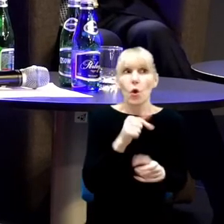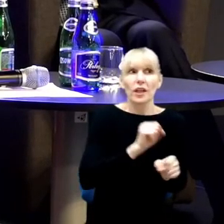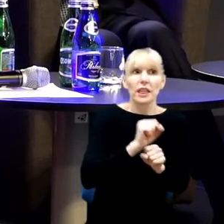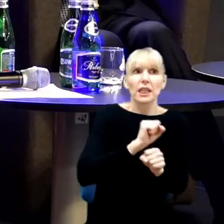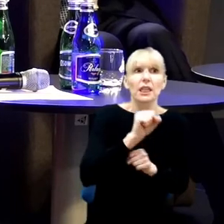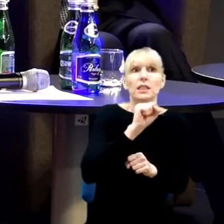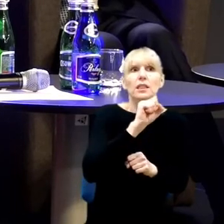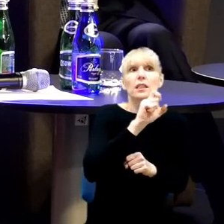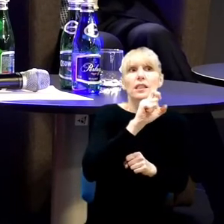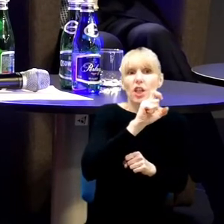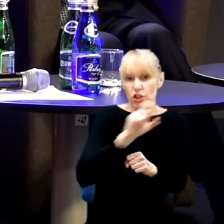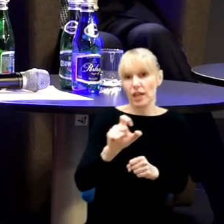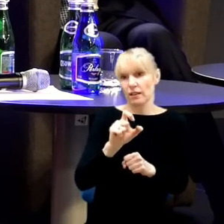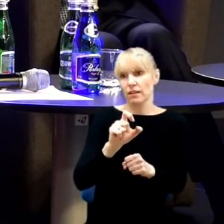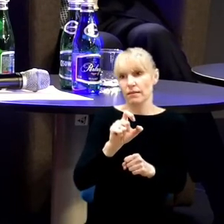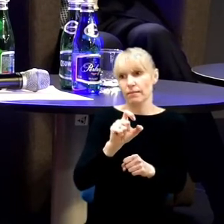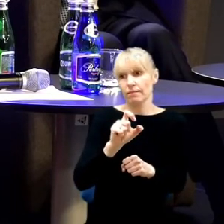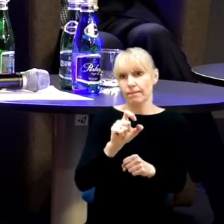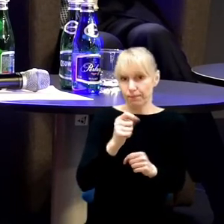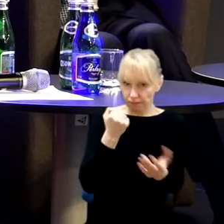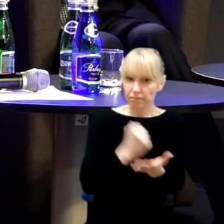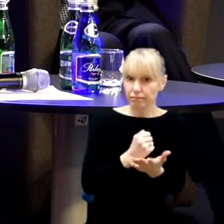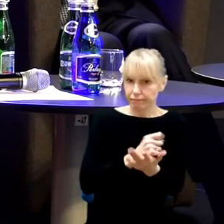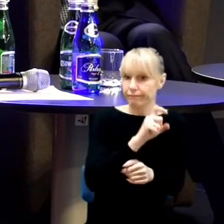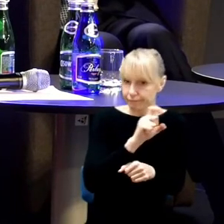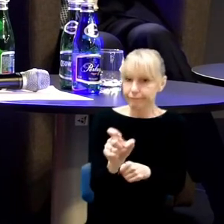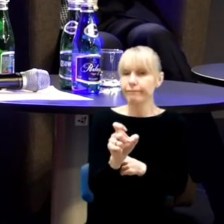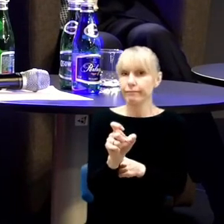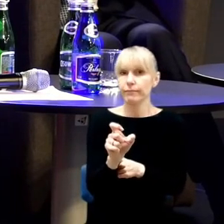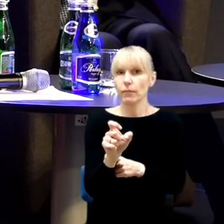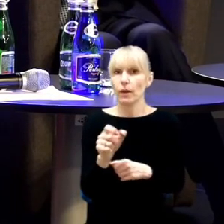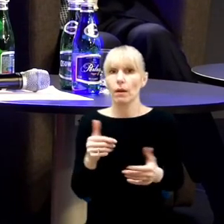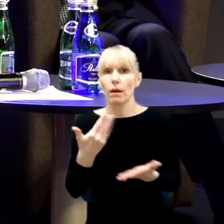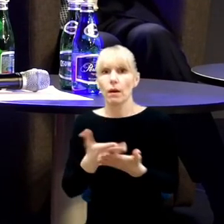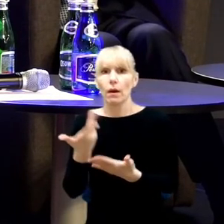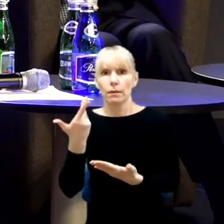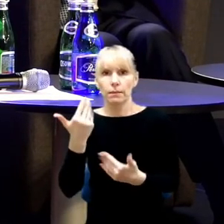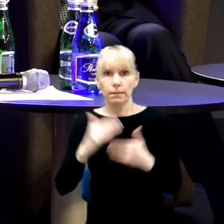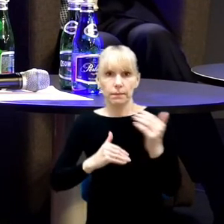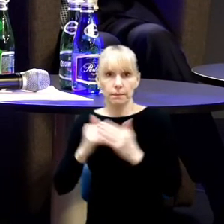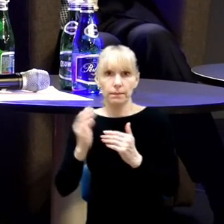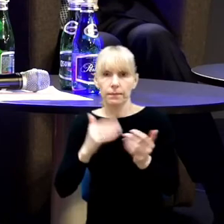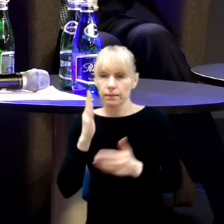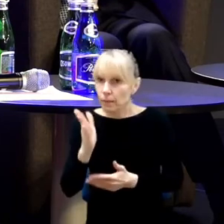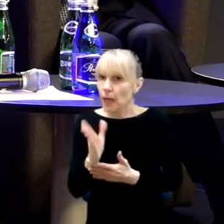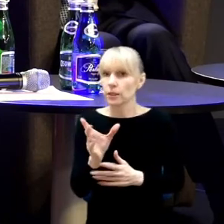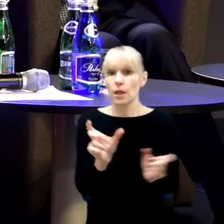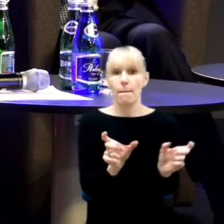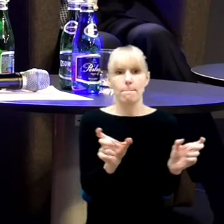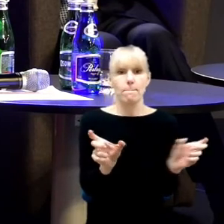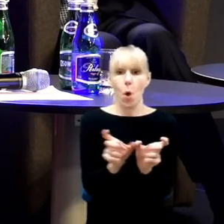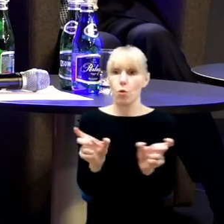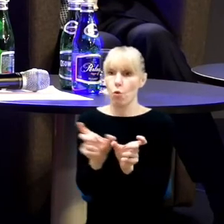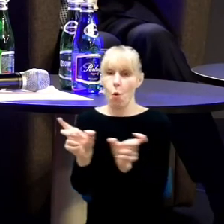Będziemy po prostu prefabrykować i budownictwo po prostu będzie modułowe i to wydaje mi się, że wcześniej niż myślimy.